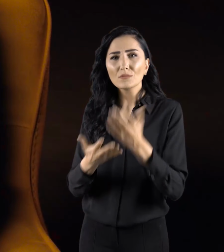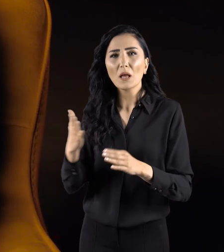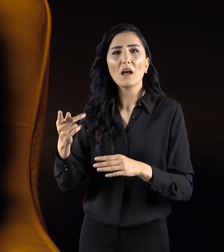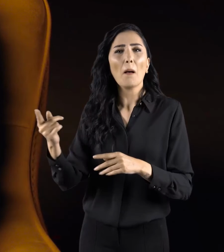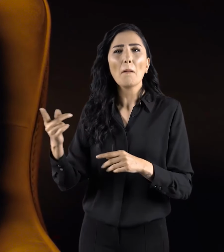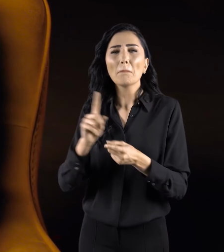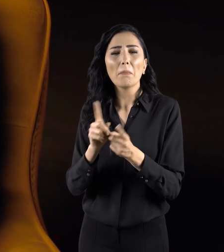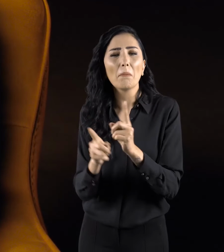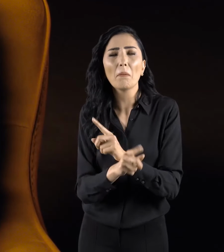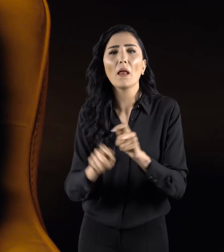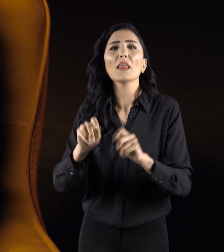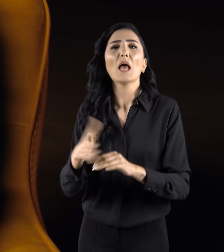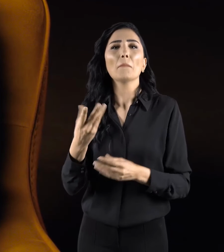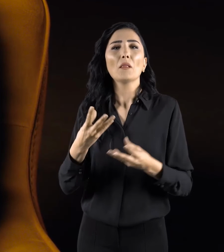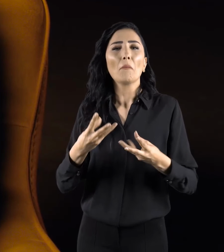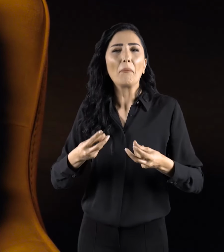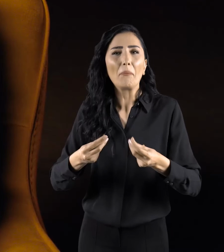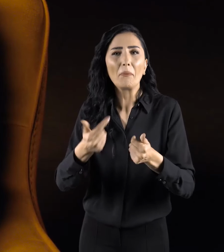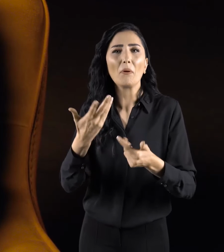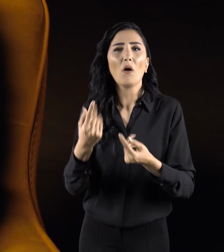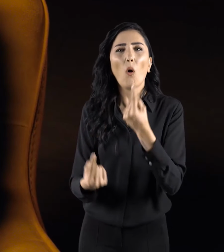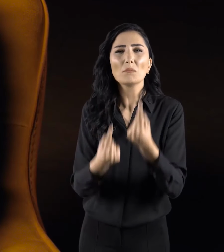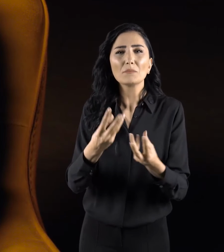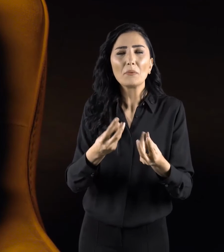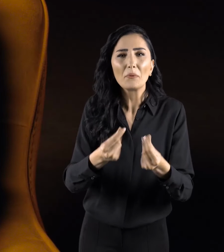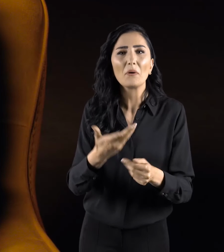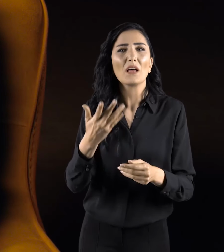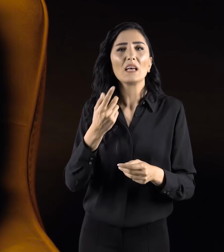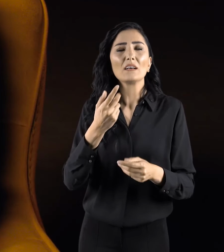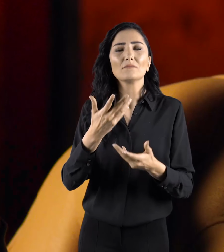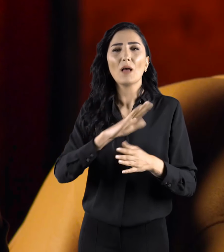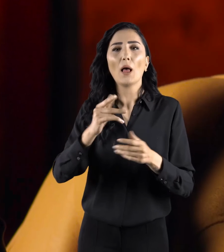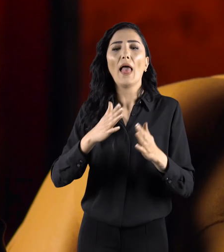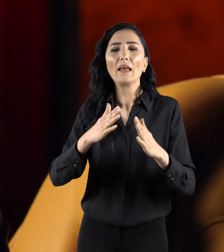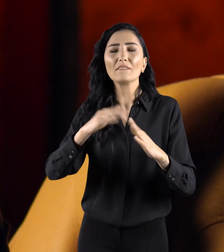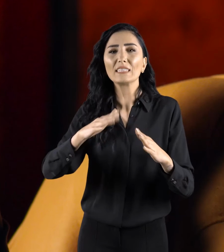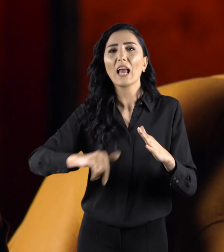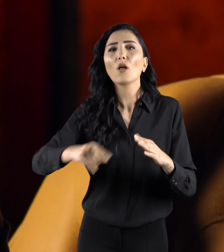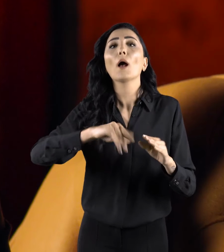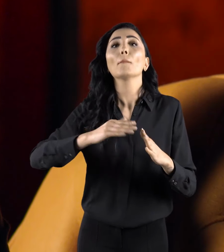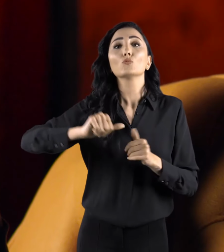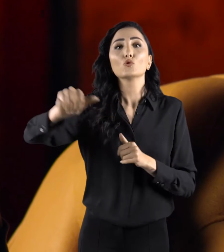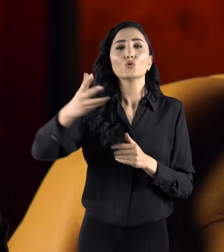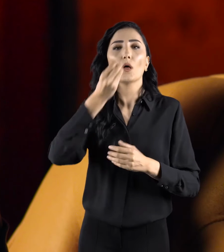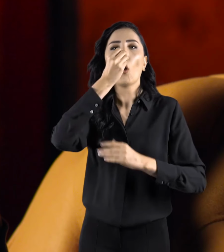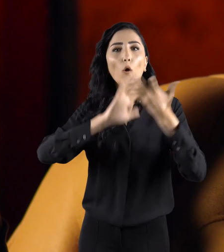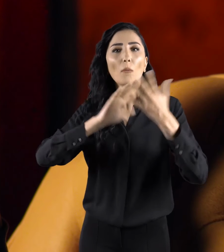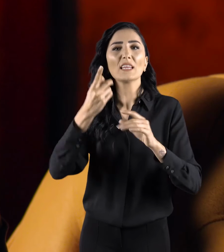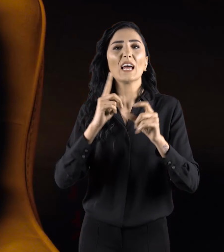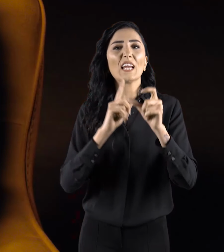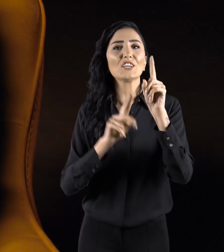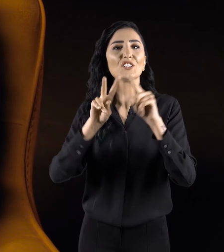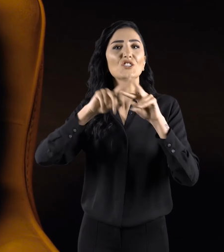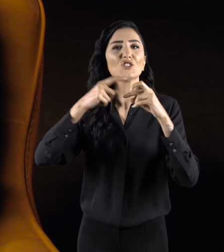Çevrenize kolay yanıp tutuşabilecek malzemeleri barındırmayın. Saman, talaş ve benzeri malzemeleri evinizden uzakta tutun.